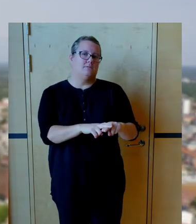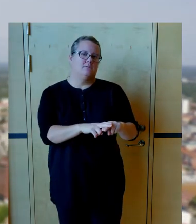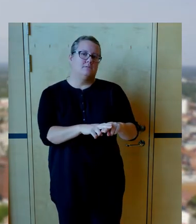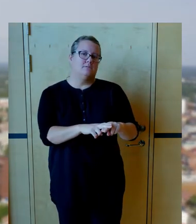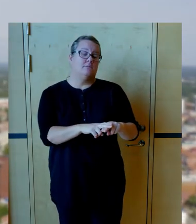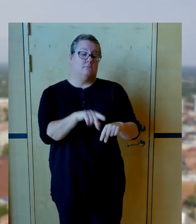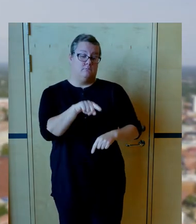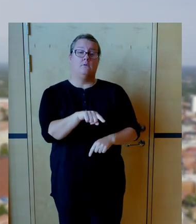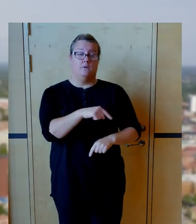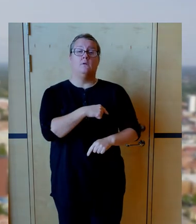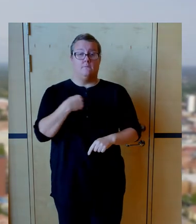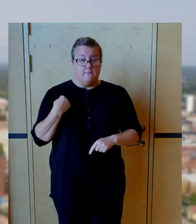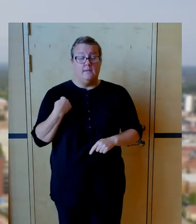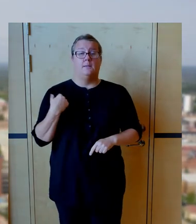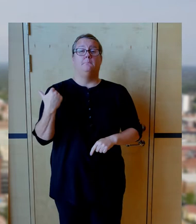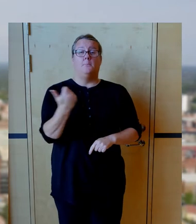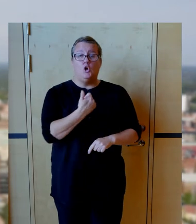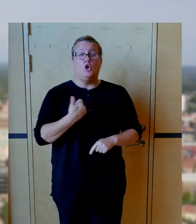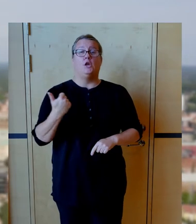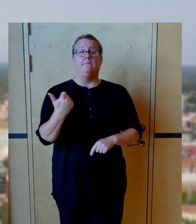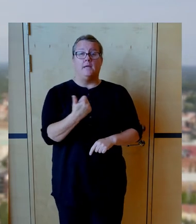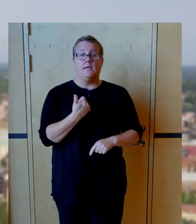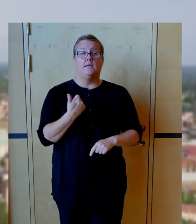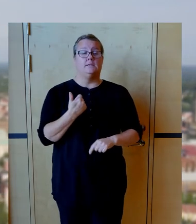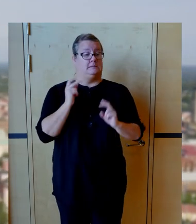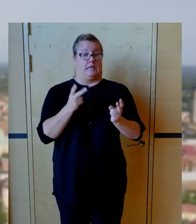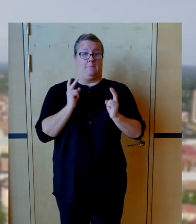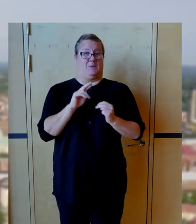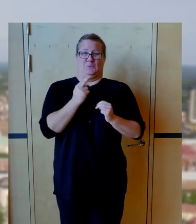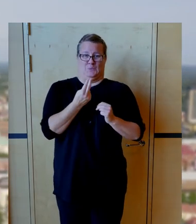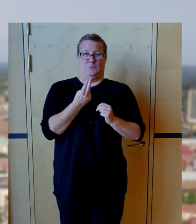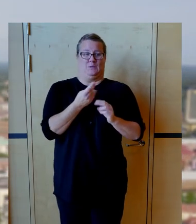Tyvärr behöver Bara lite sådär som vi idag att Du måste planera